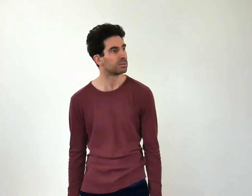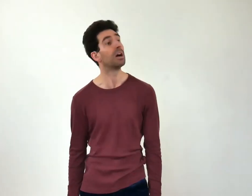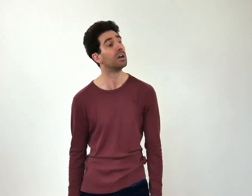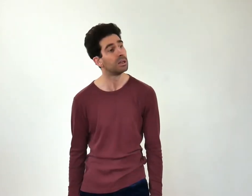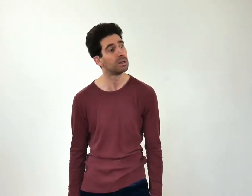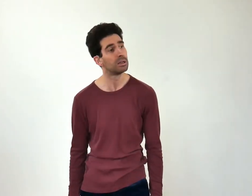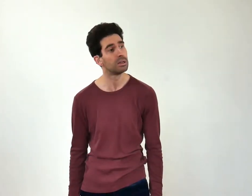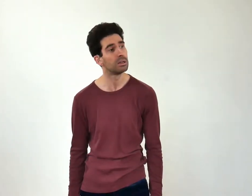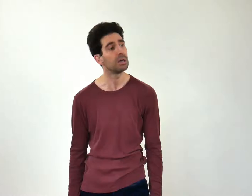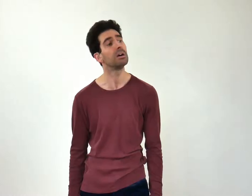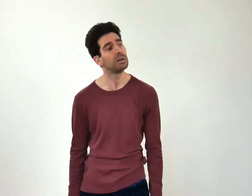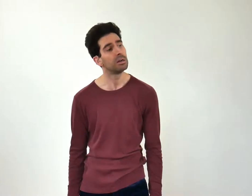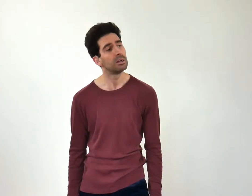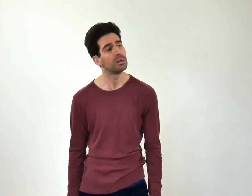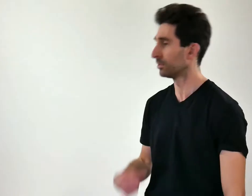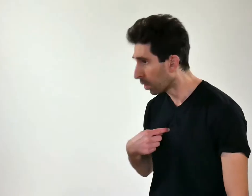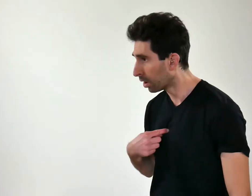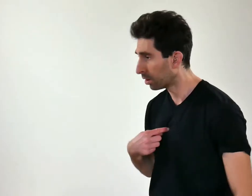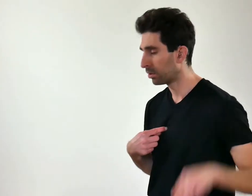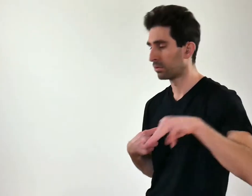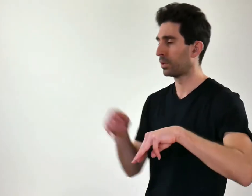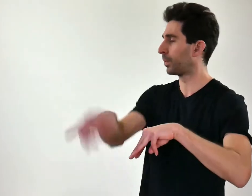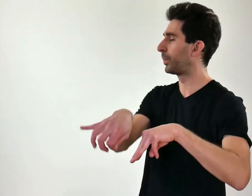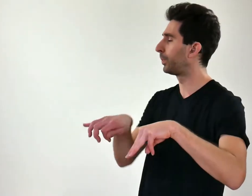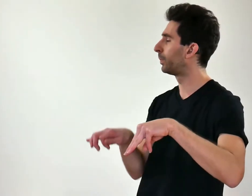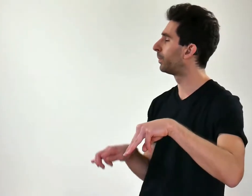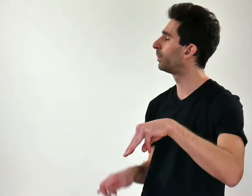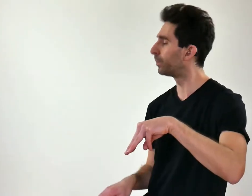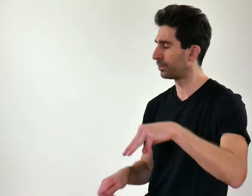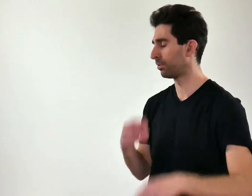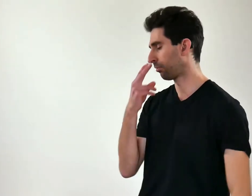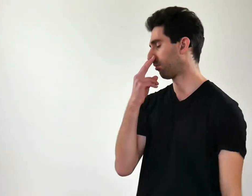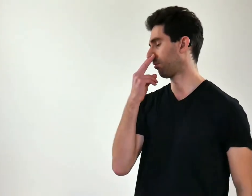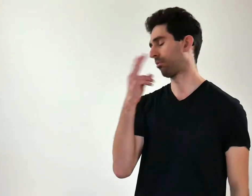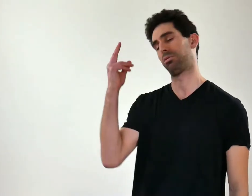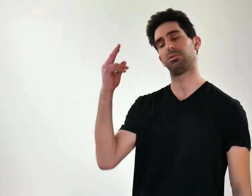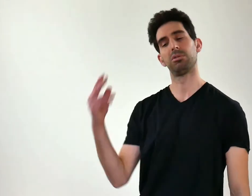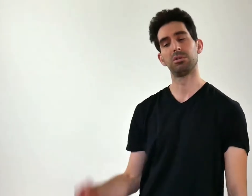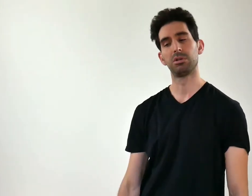Hein ? Moi ? La découpe du poulet, les doigts dans l'nez !